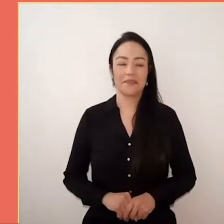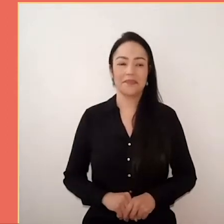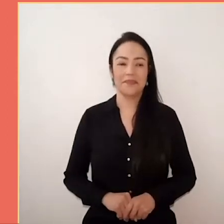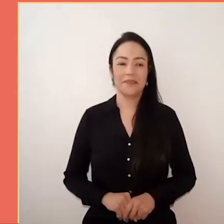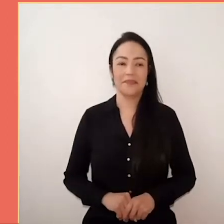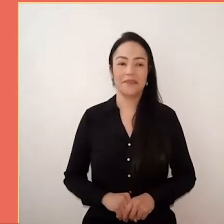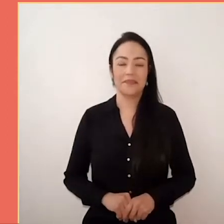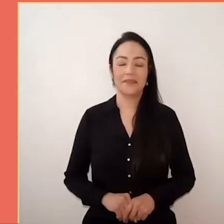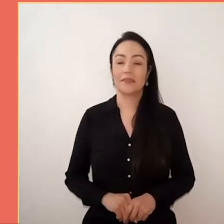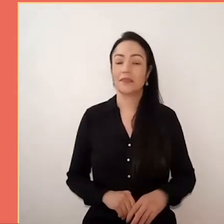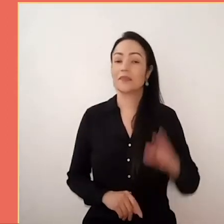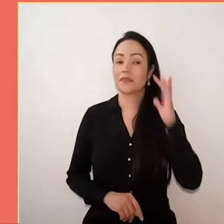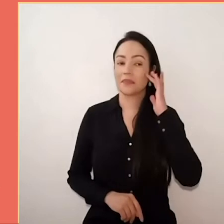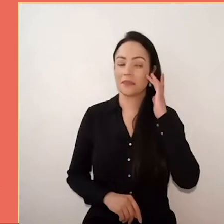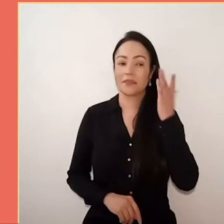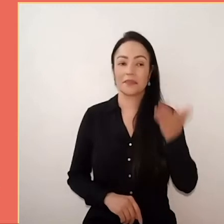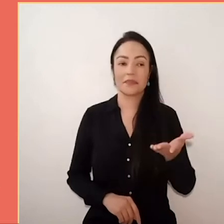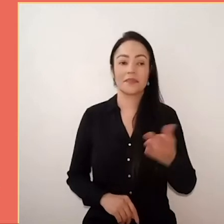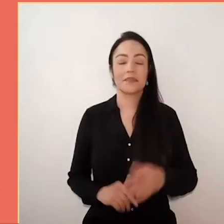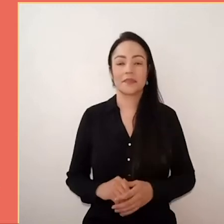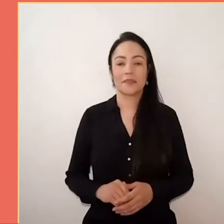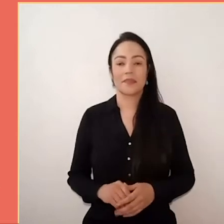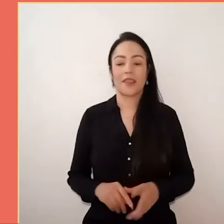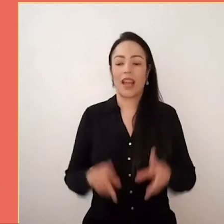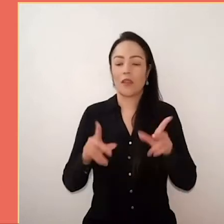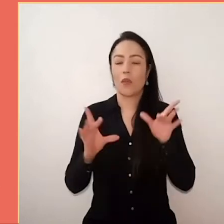Eu acho que essa ponte com a arte que a Luciana traz,